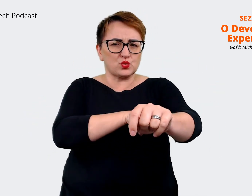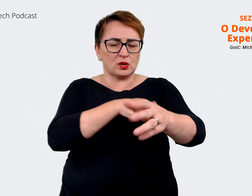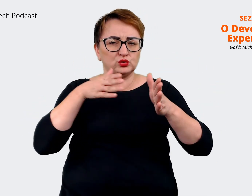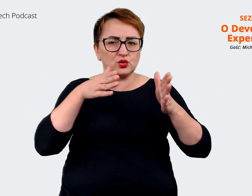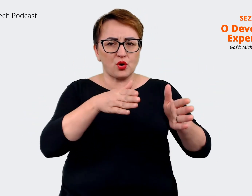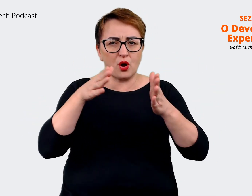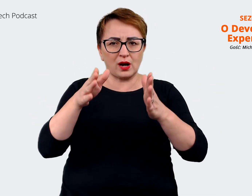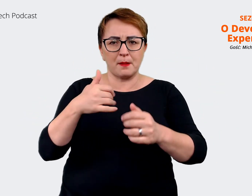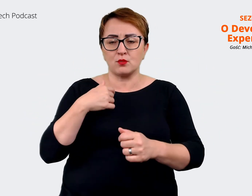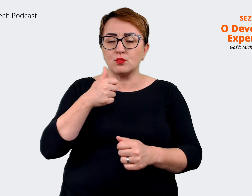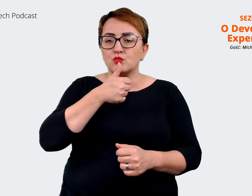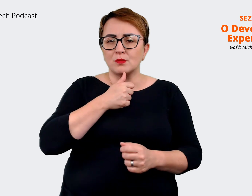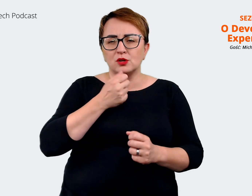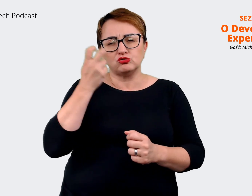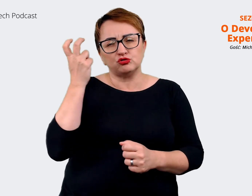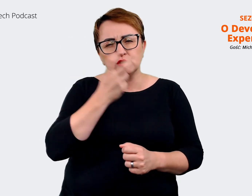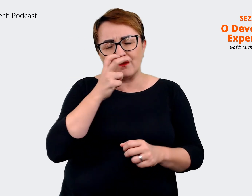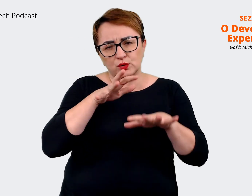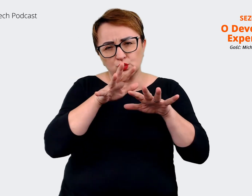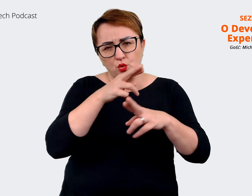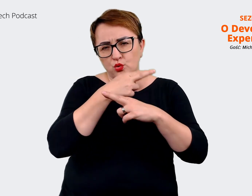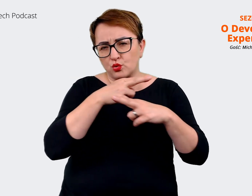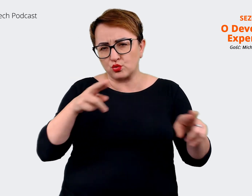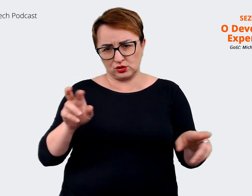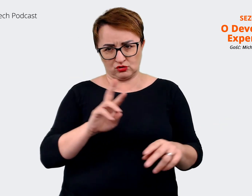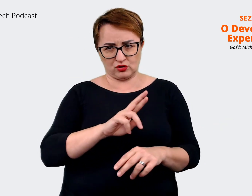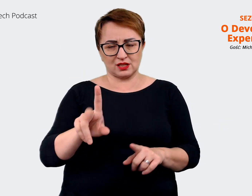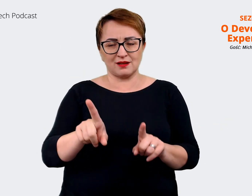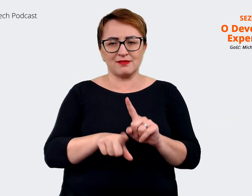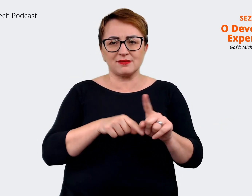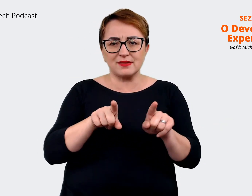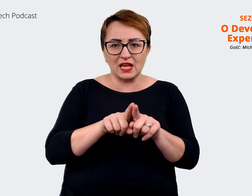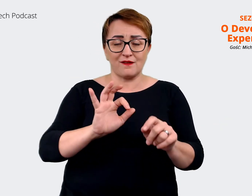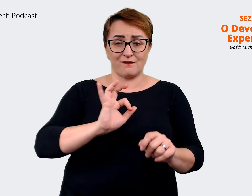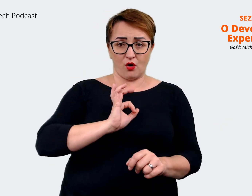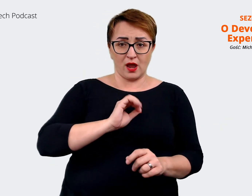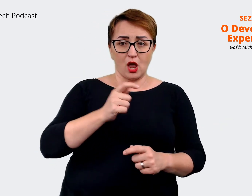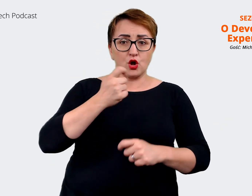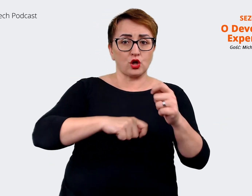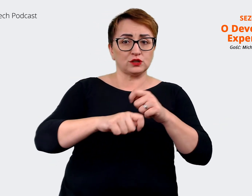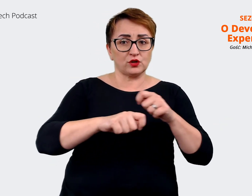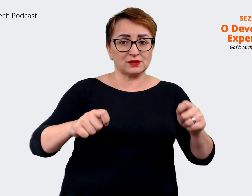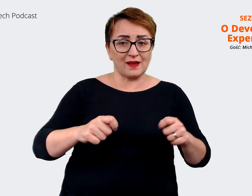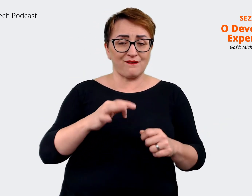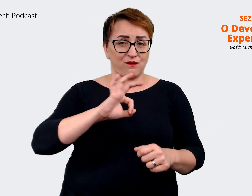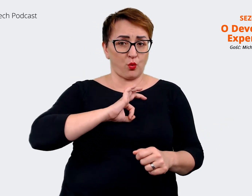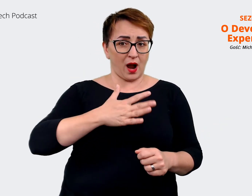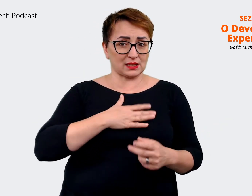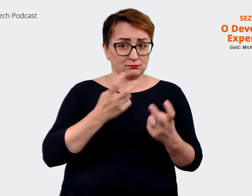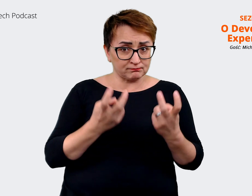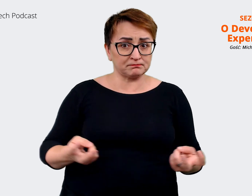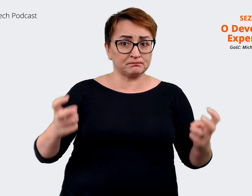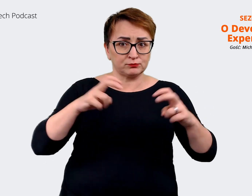rzeczy i też wydelopowało tyle swoich własnych rozwiązań, że za każdym razem jak wychodzi coś